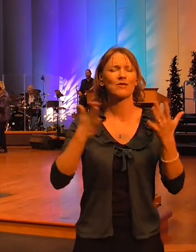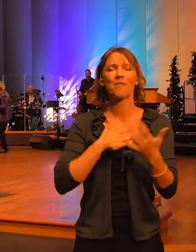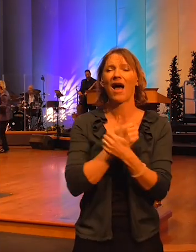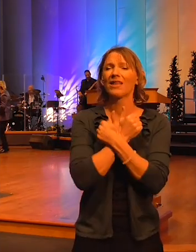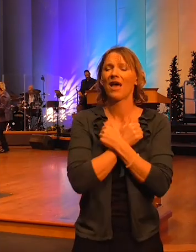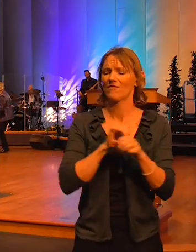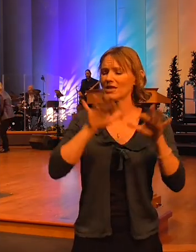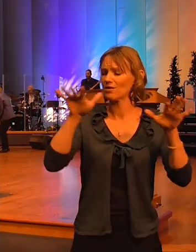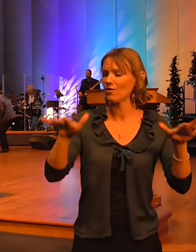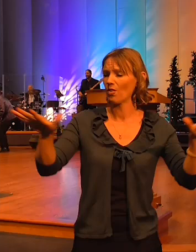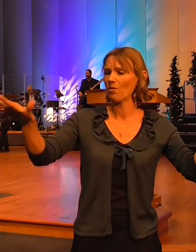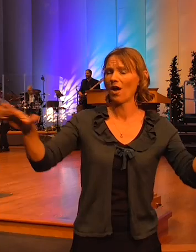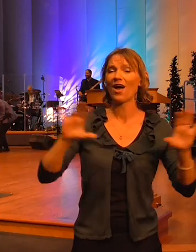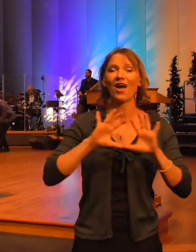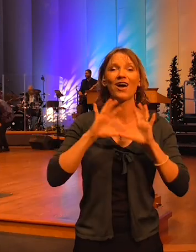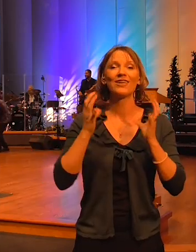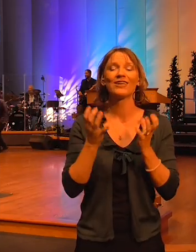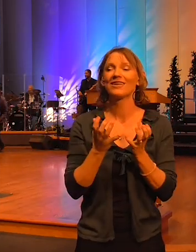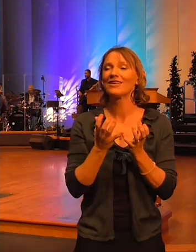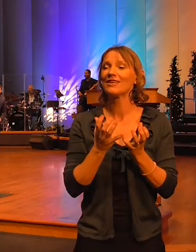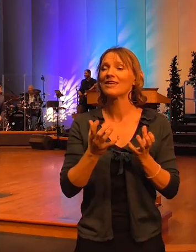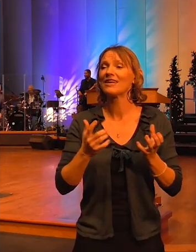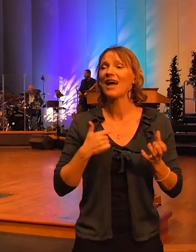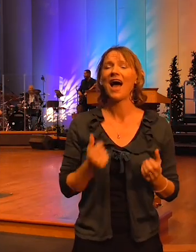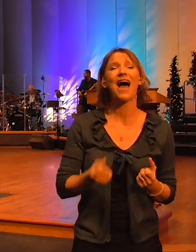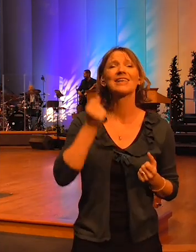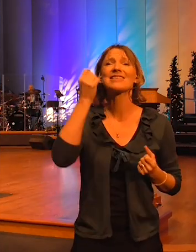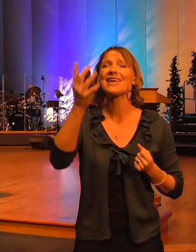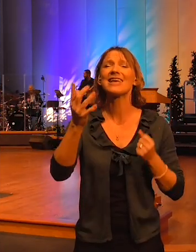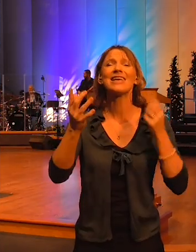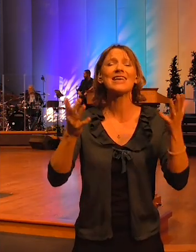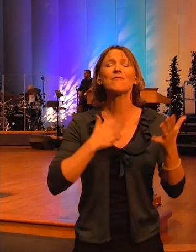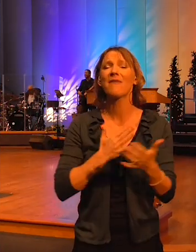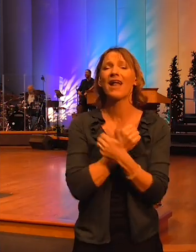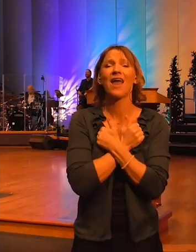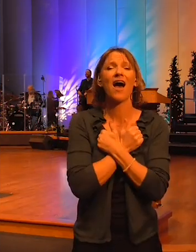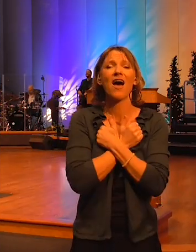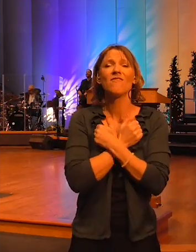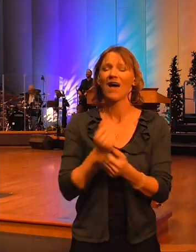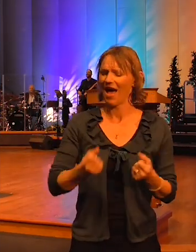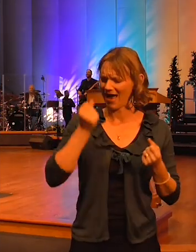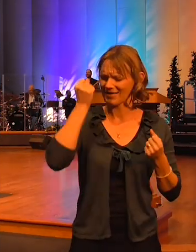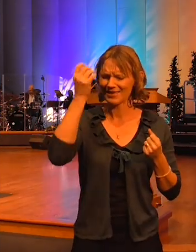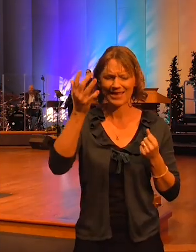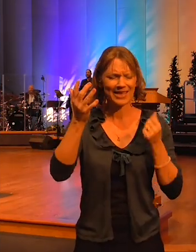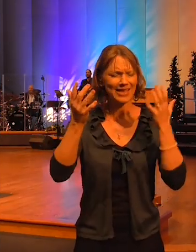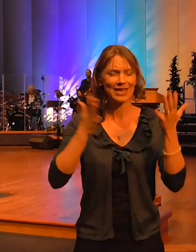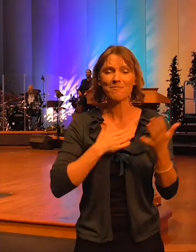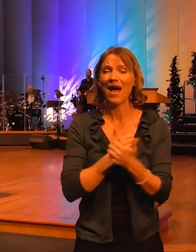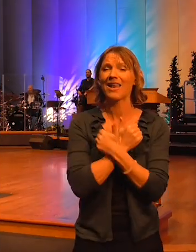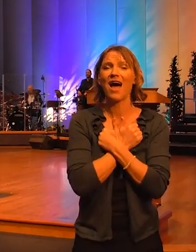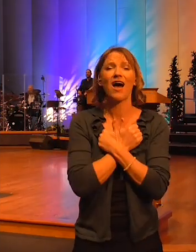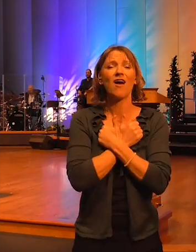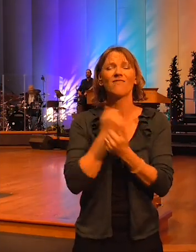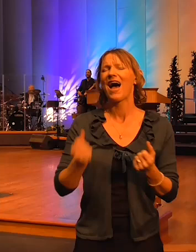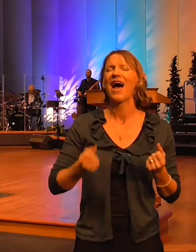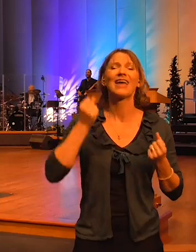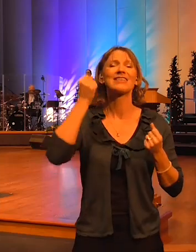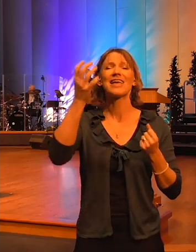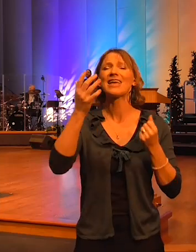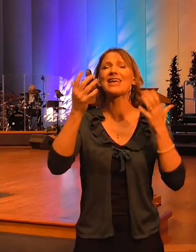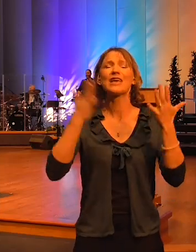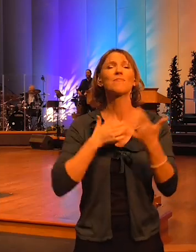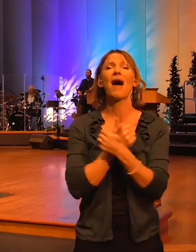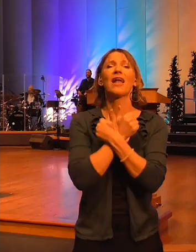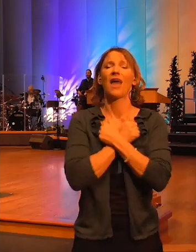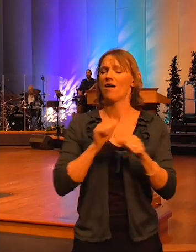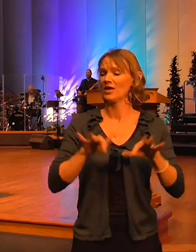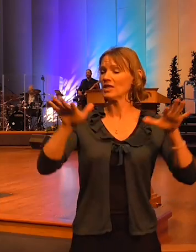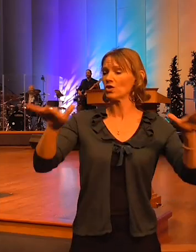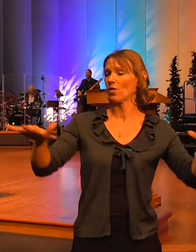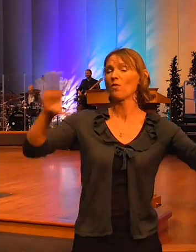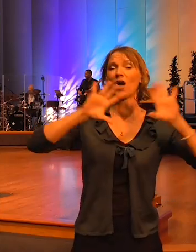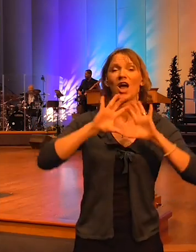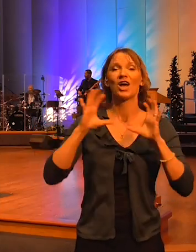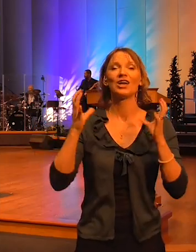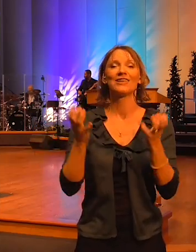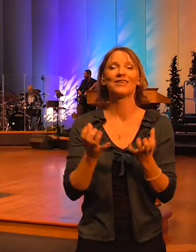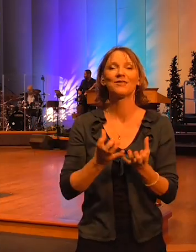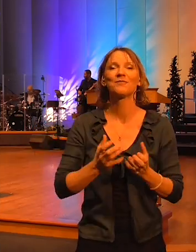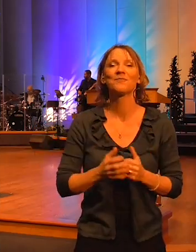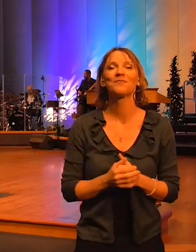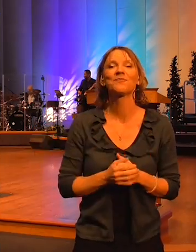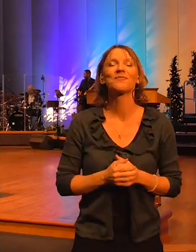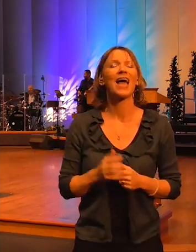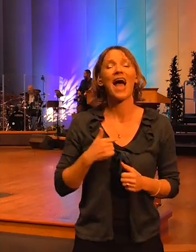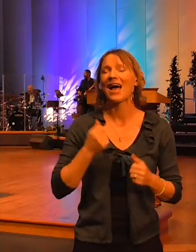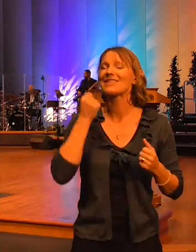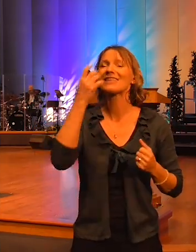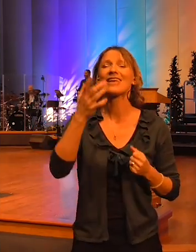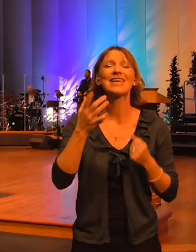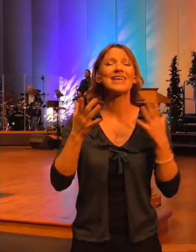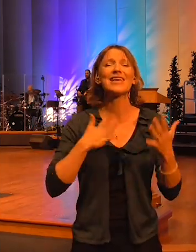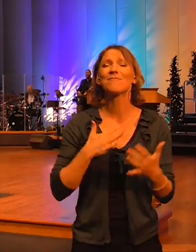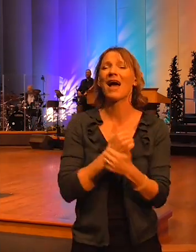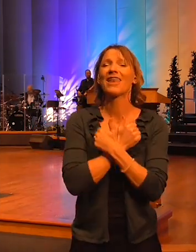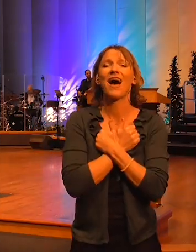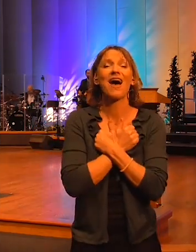amor al mundo Canto mi amor Canto mi amor Canto mi amor al mundo el mundo sí canto mi amor